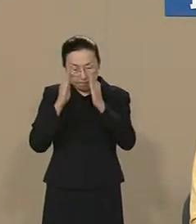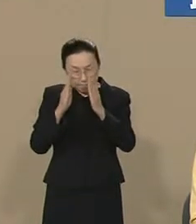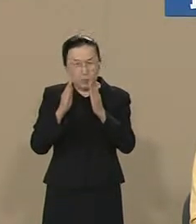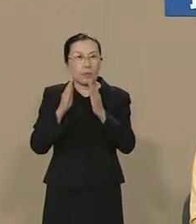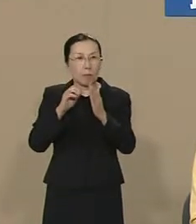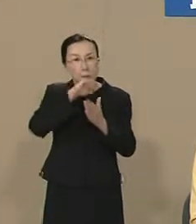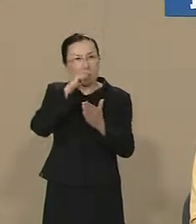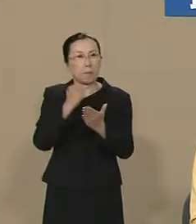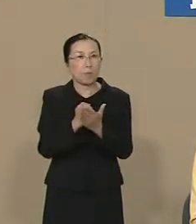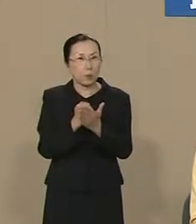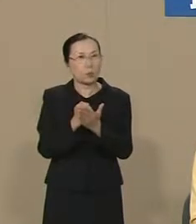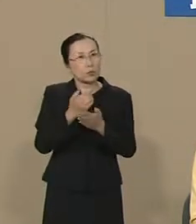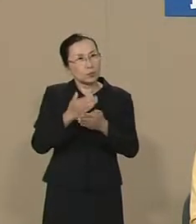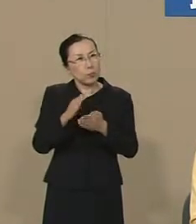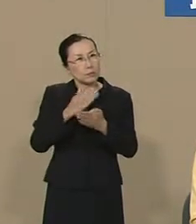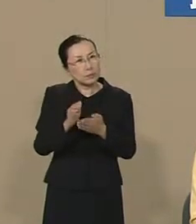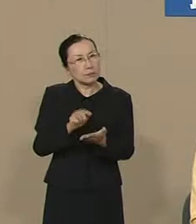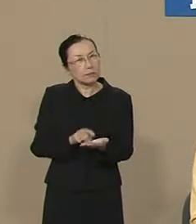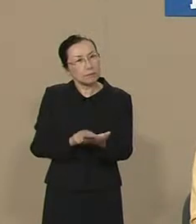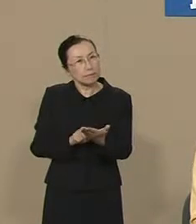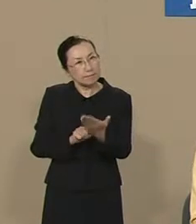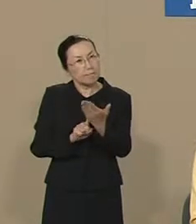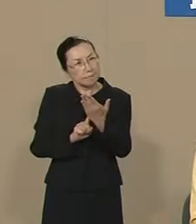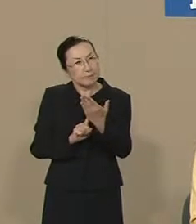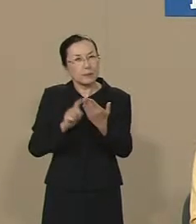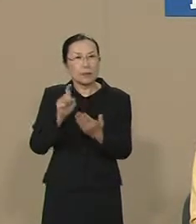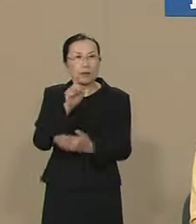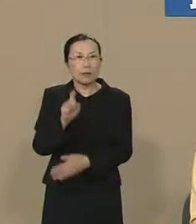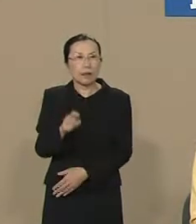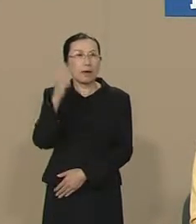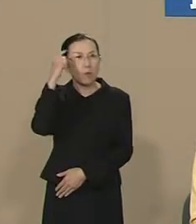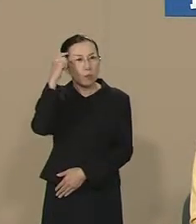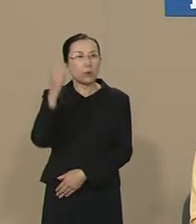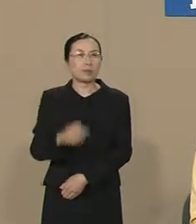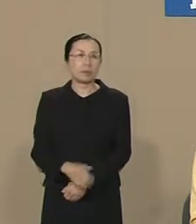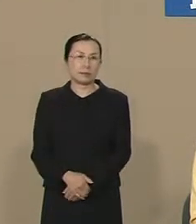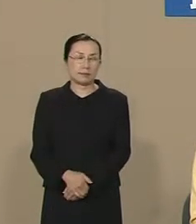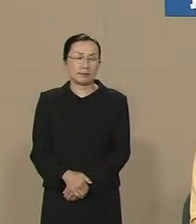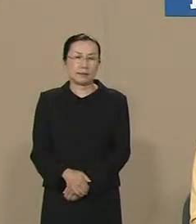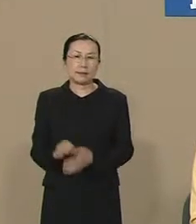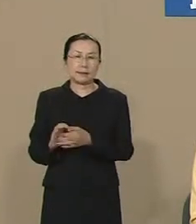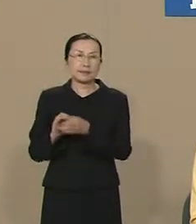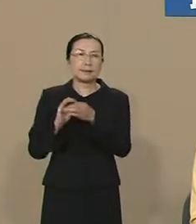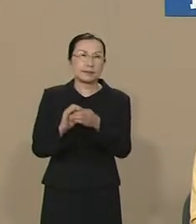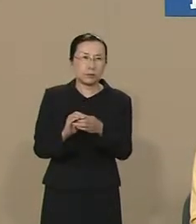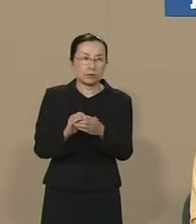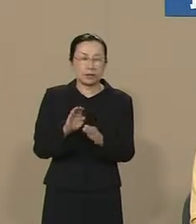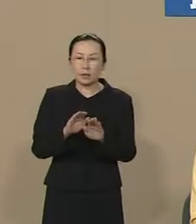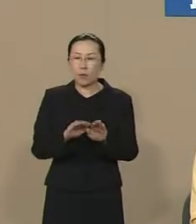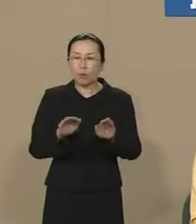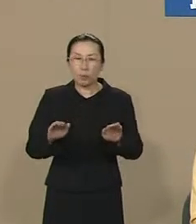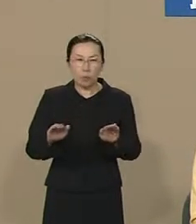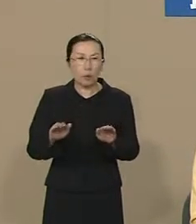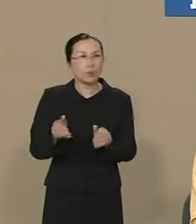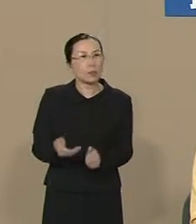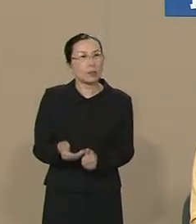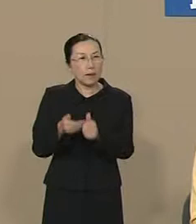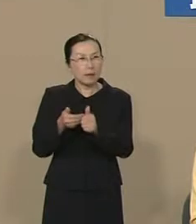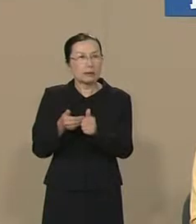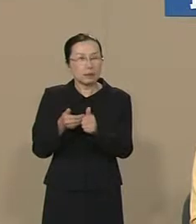少しずつ表れたのではないかと 思っています｡ 引き続き､子ども､子育て支援の 予算を増額し､